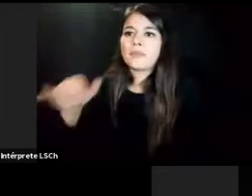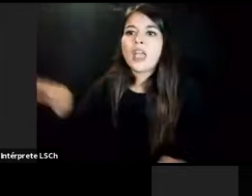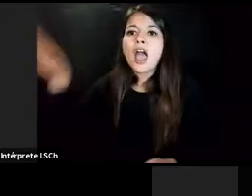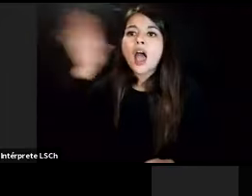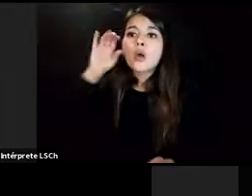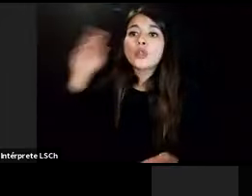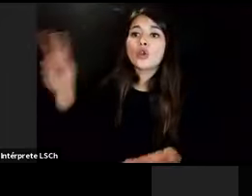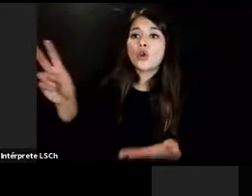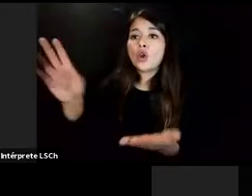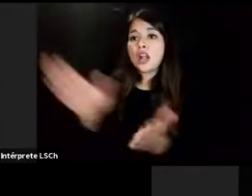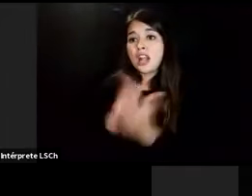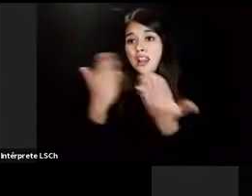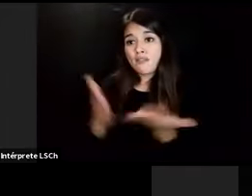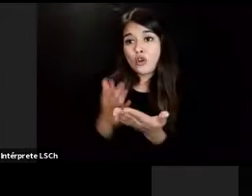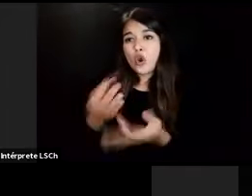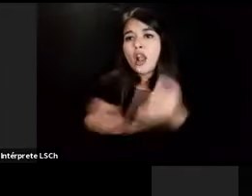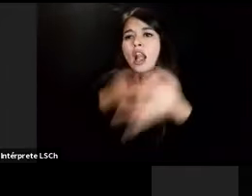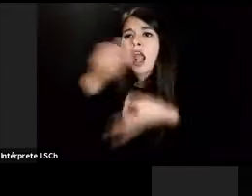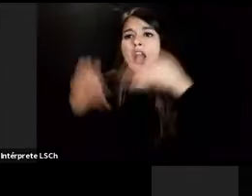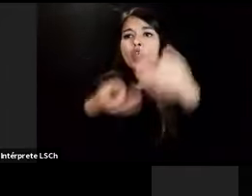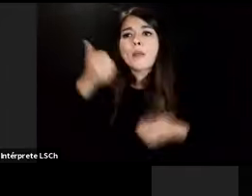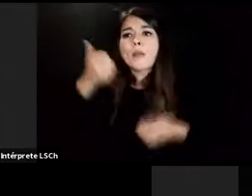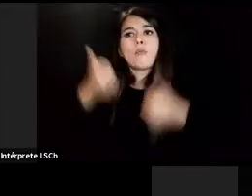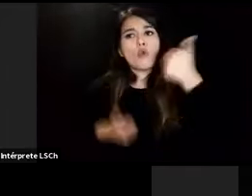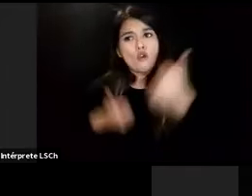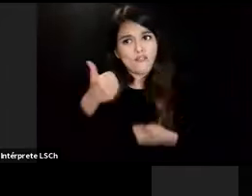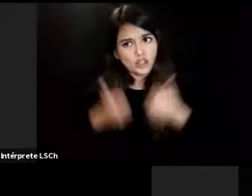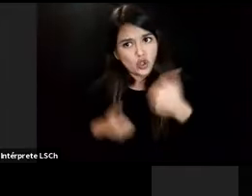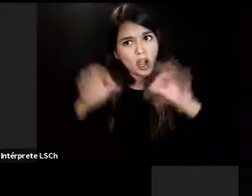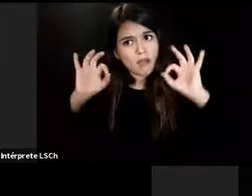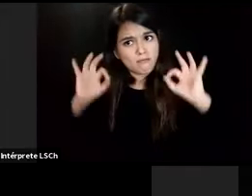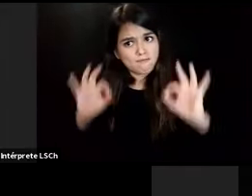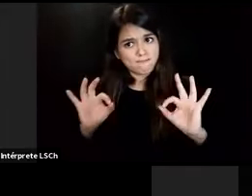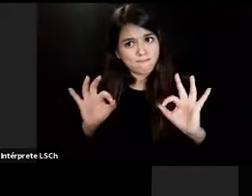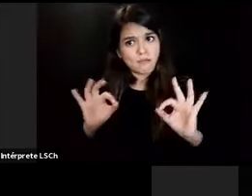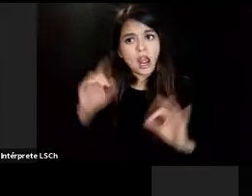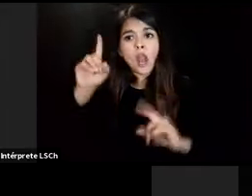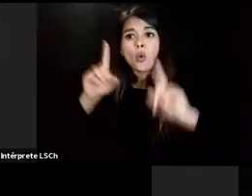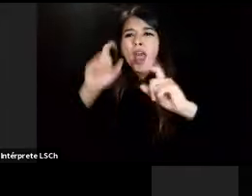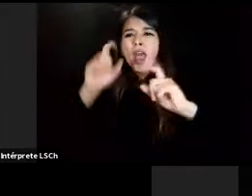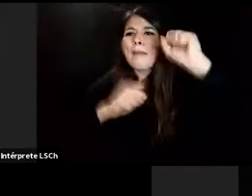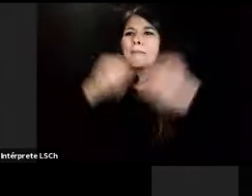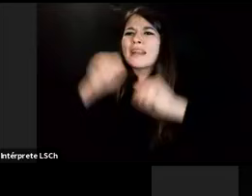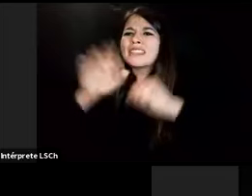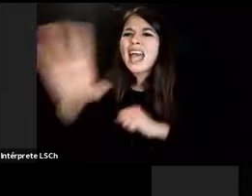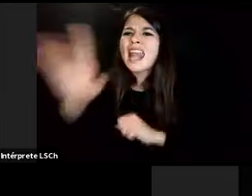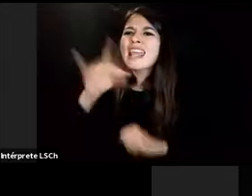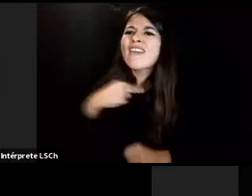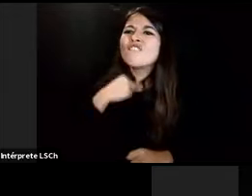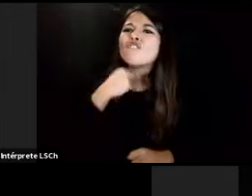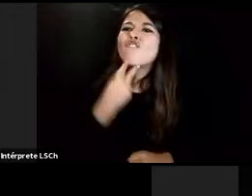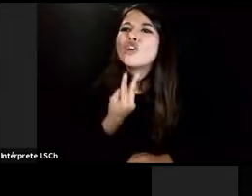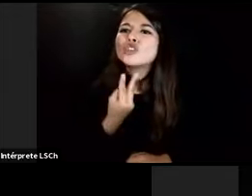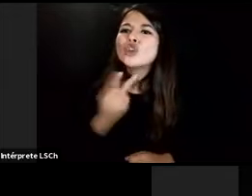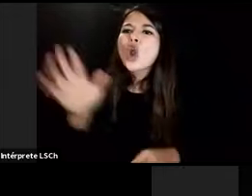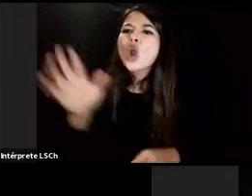narradores profesionales, a veces lo que eligen las compañías son a actores que tienen alguna relación con el libro en